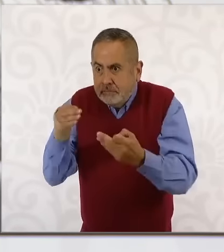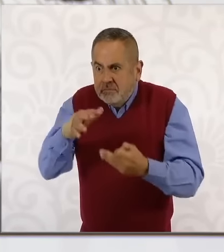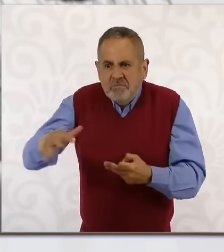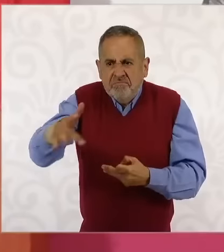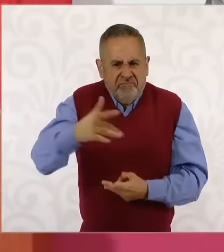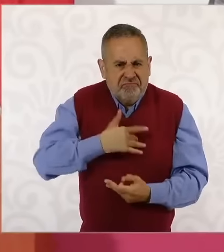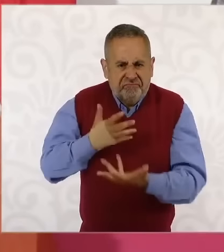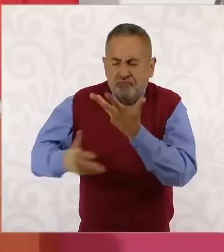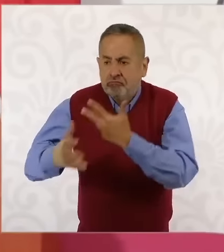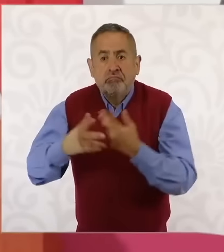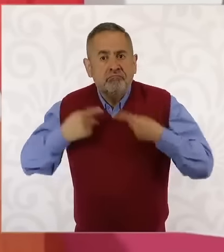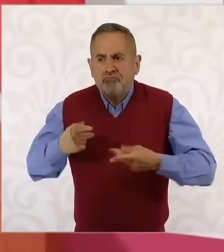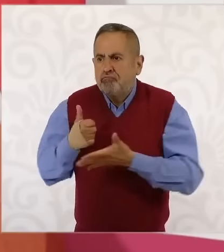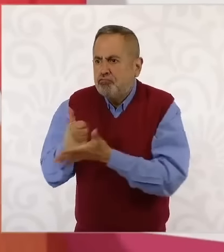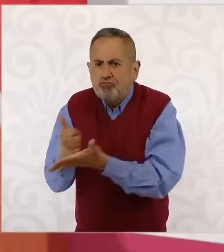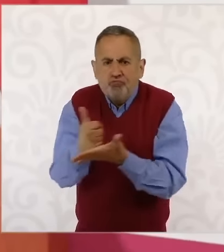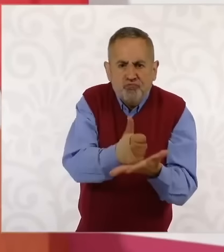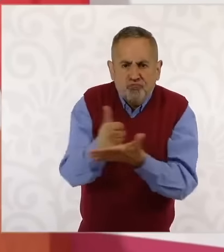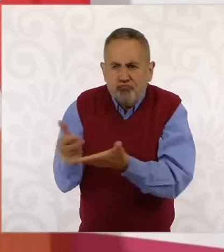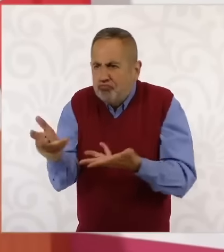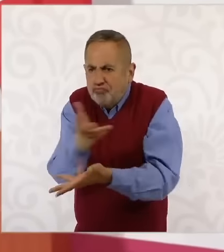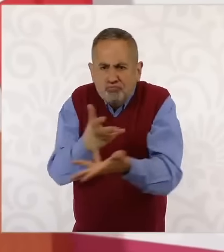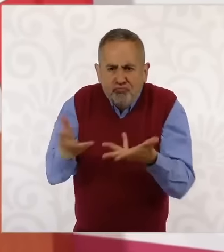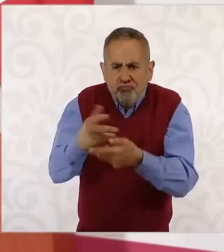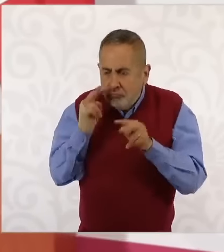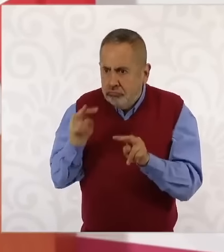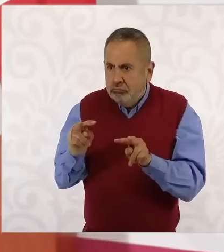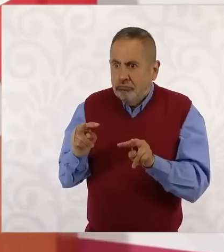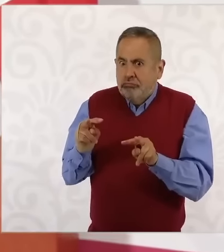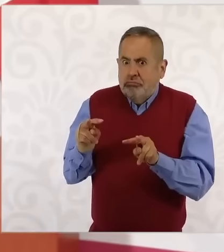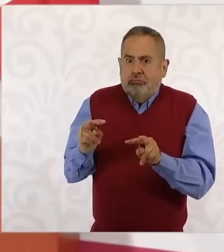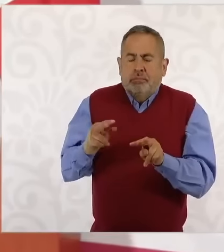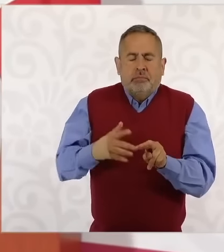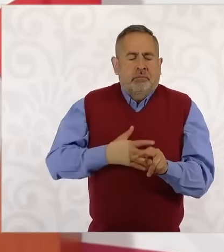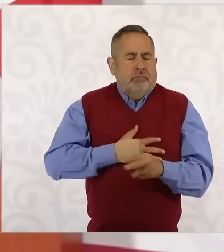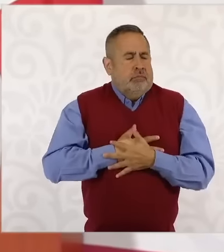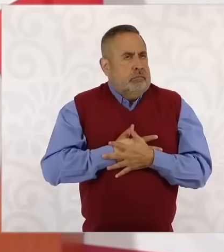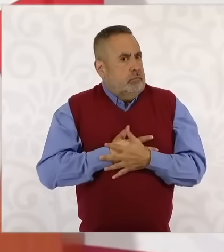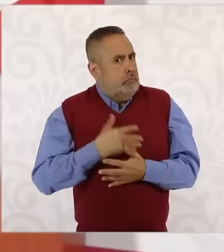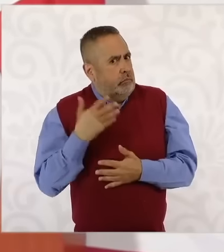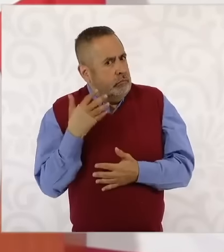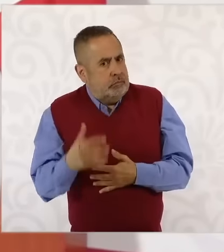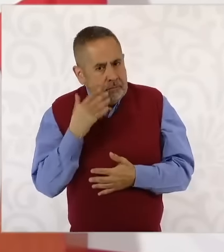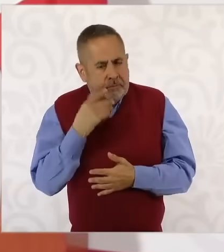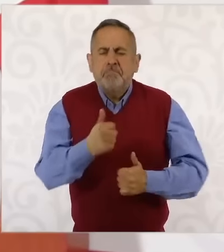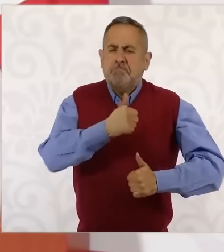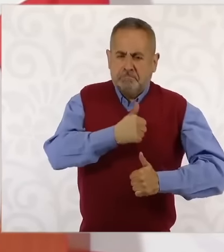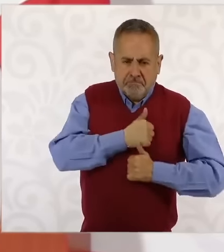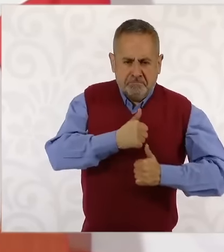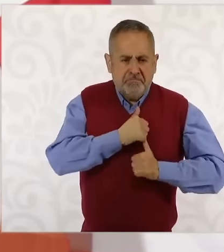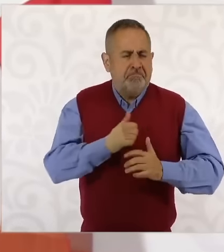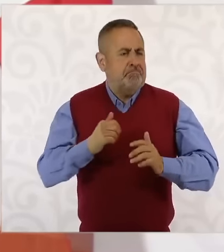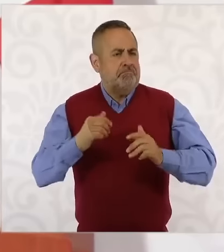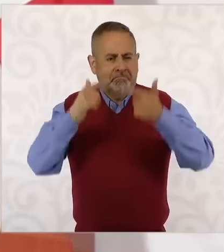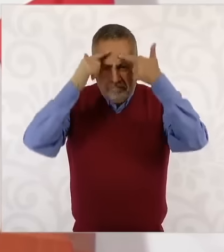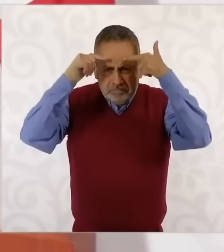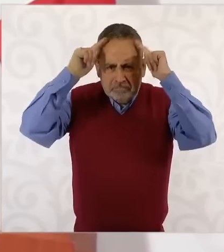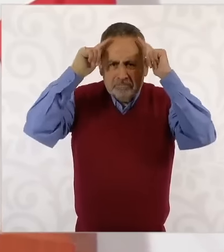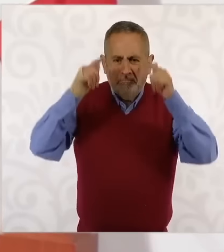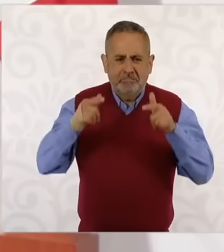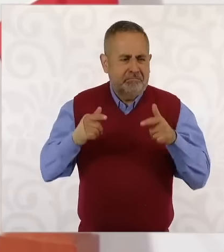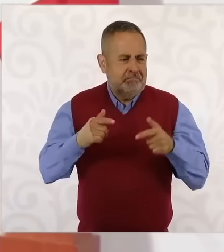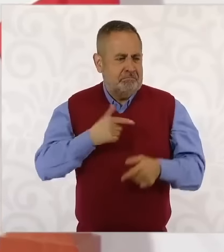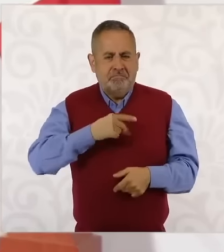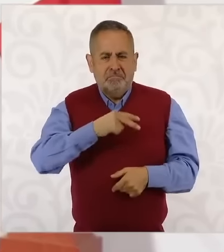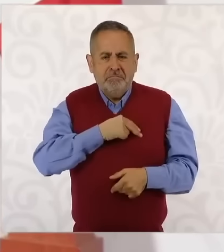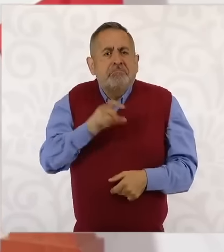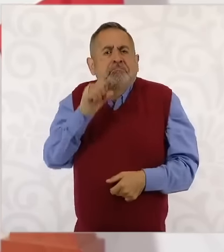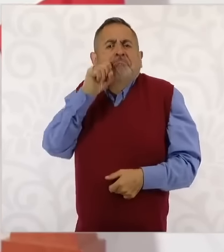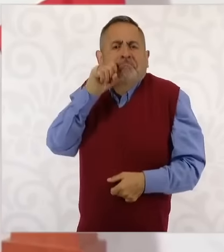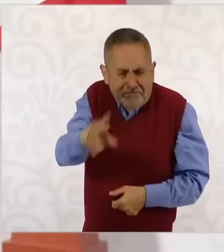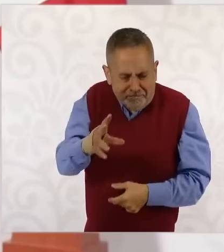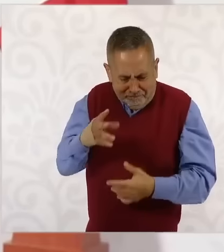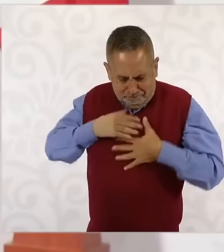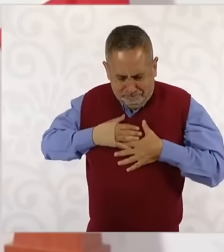entre la gente. Cuando decimos que el ejército, la marina, la guardia es un pueblo uniformado,